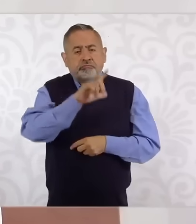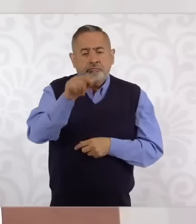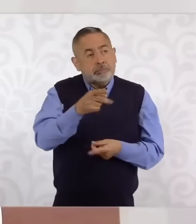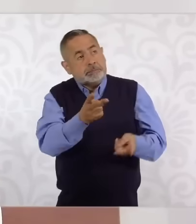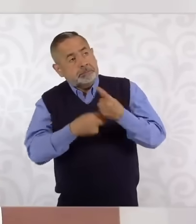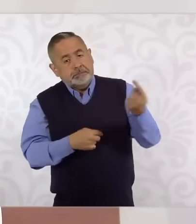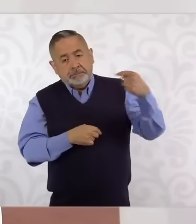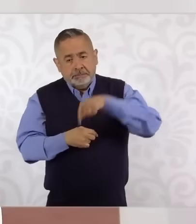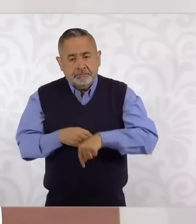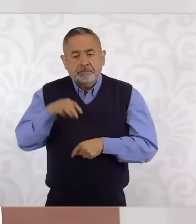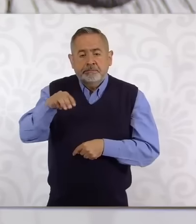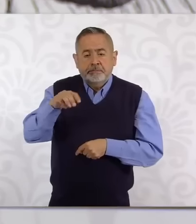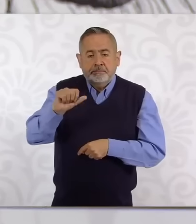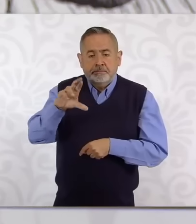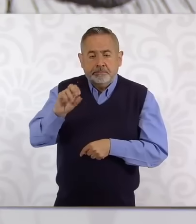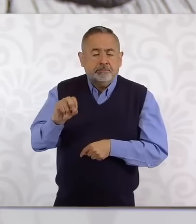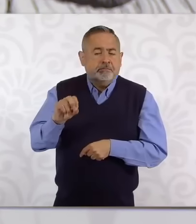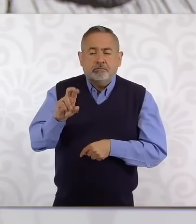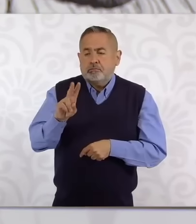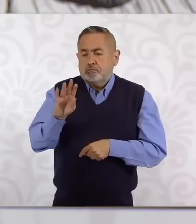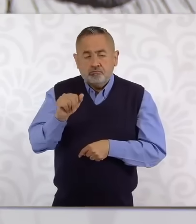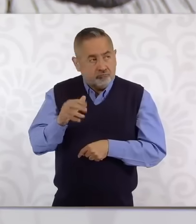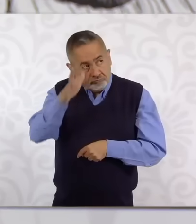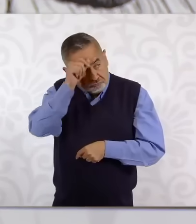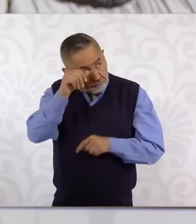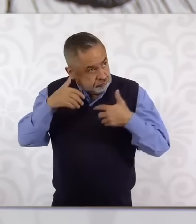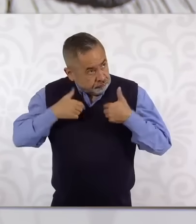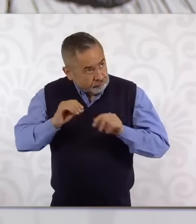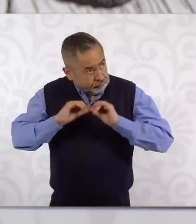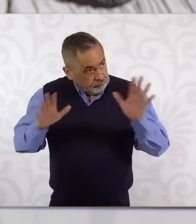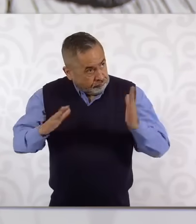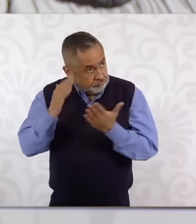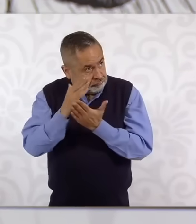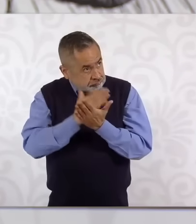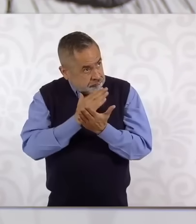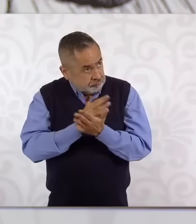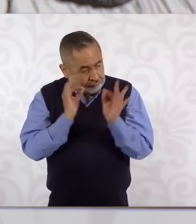que fue cuando ya se cerró el entendimiento con Estados Unidos, en el marco de nuestra soberanía,